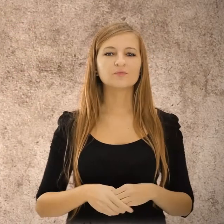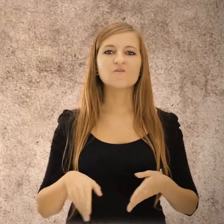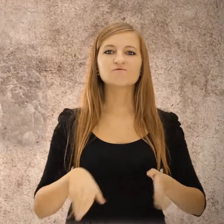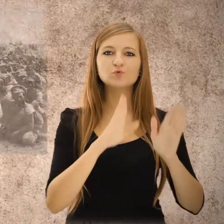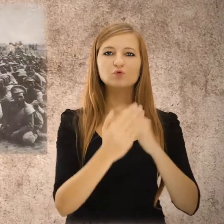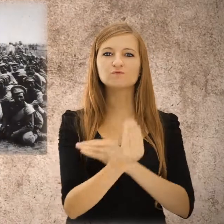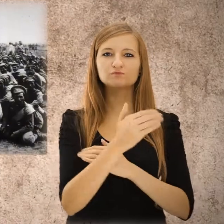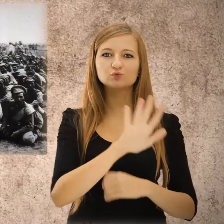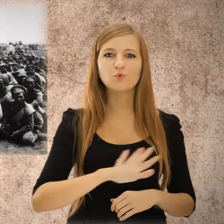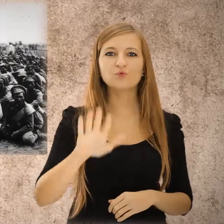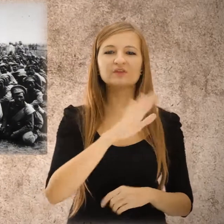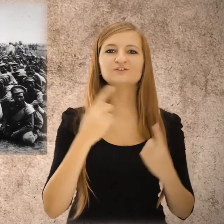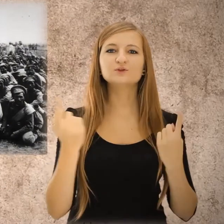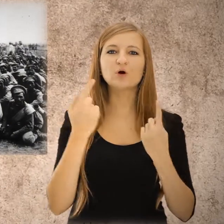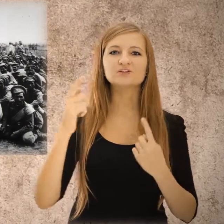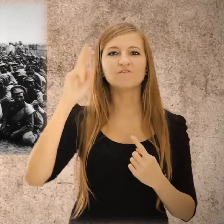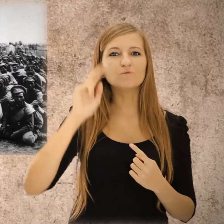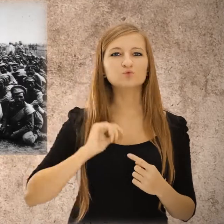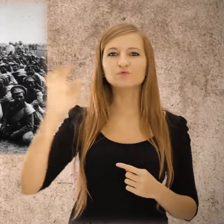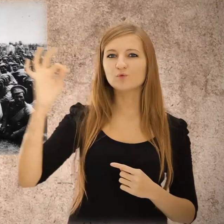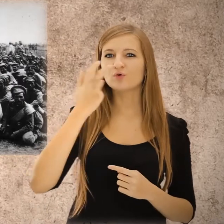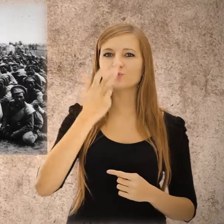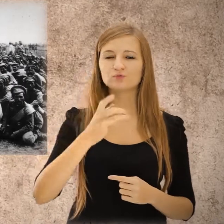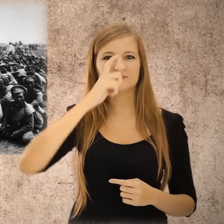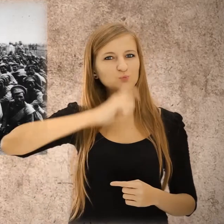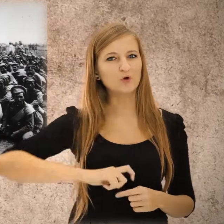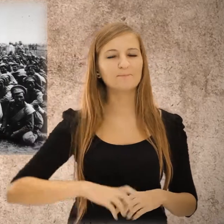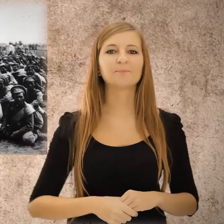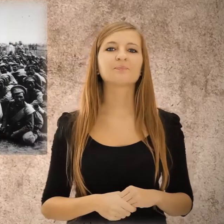Sytuacja wojsk rosyjskich na froncie wschodnim nie była dobra,